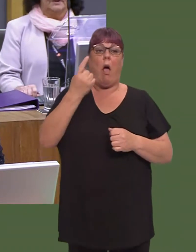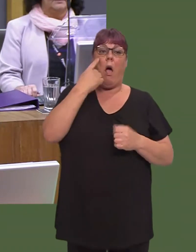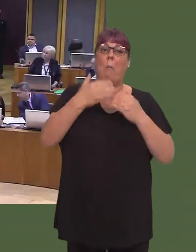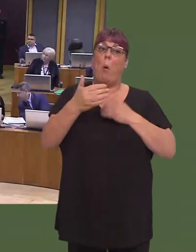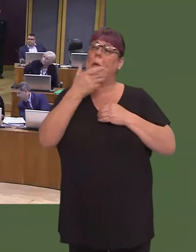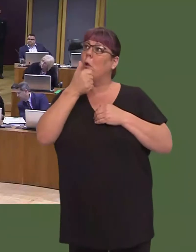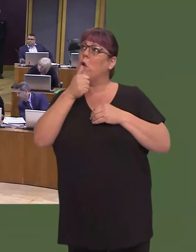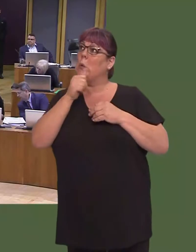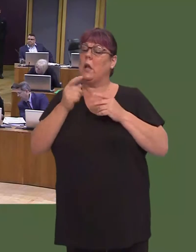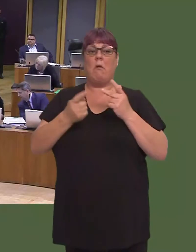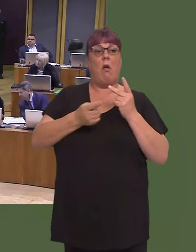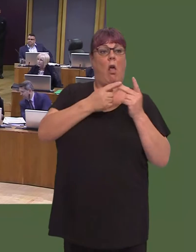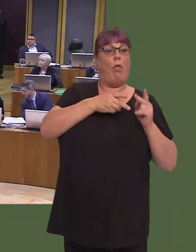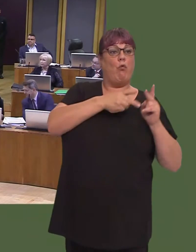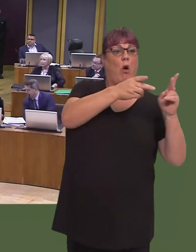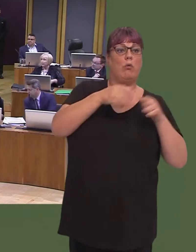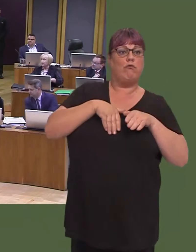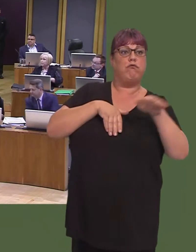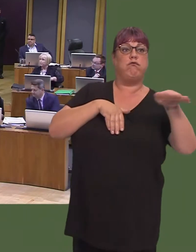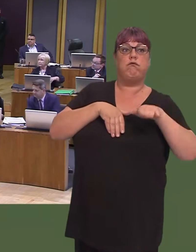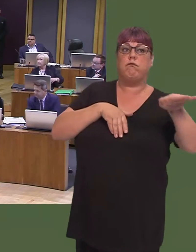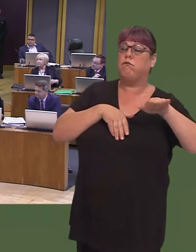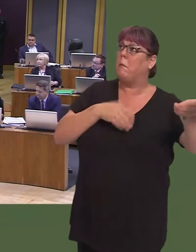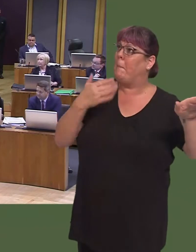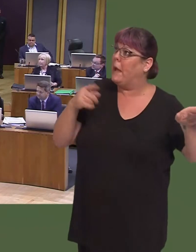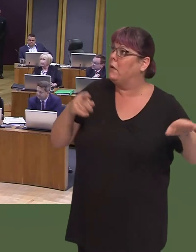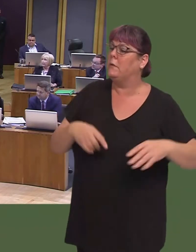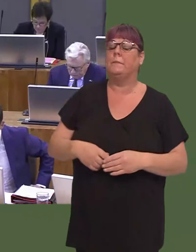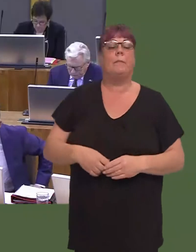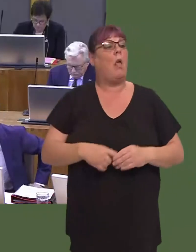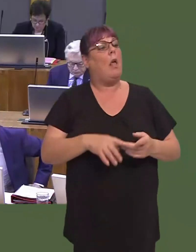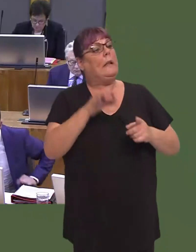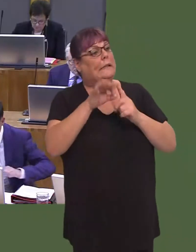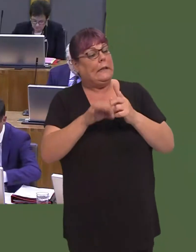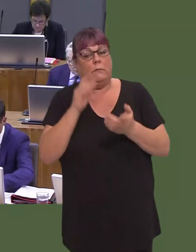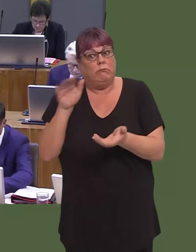Carwyn Jones AM: Mae'n hadolygiad ni'n edrych ar lot fawr o bethau er mwyn sicrhau bod y